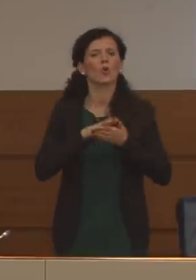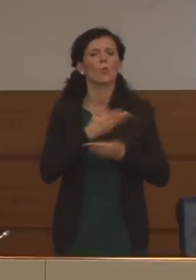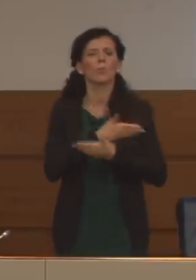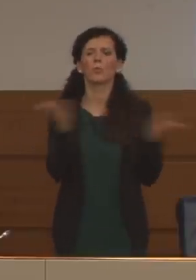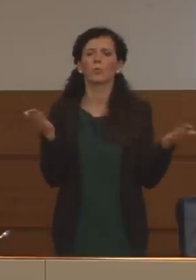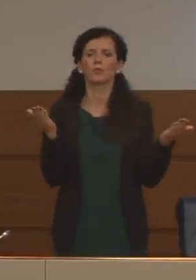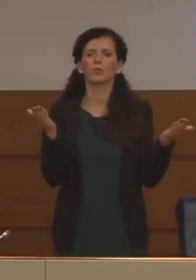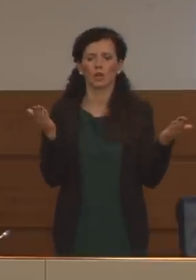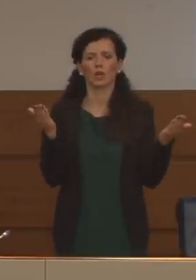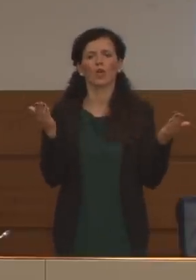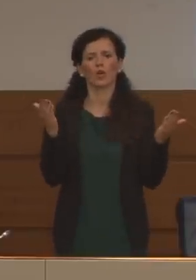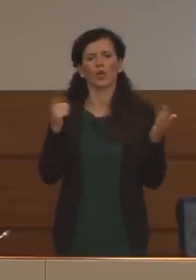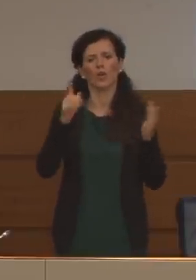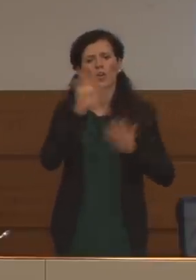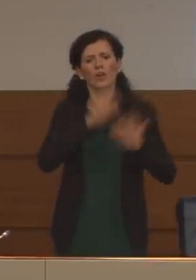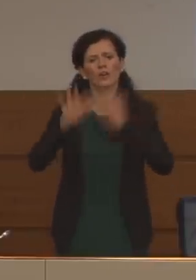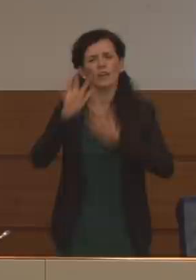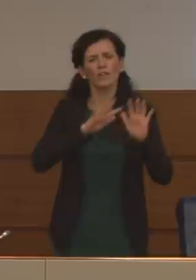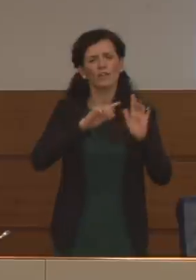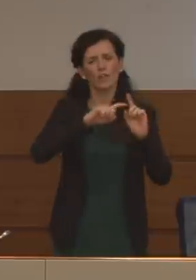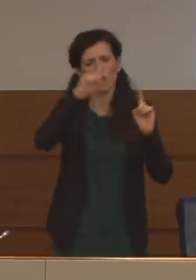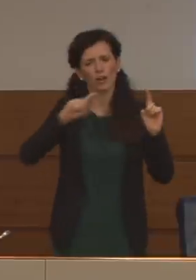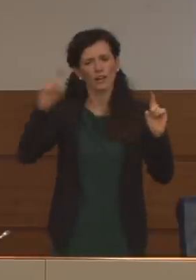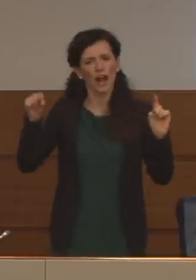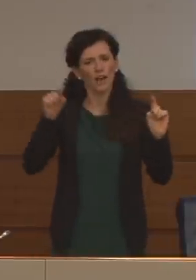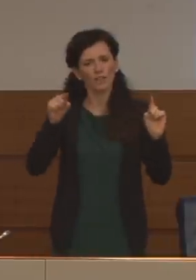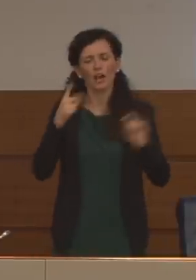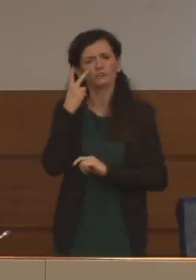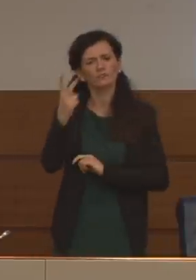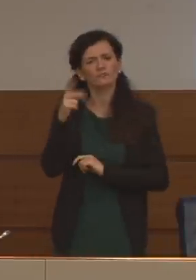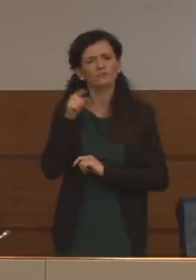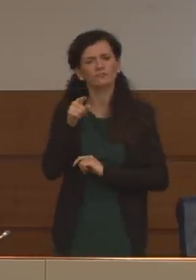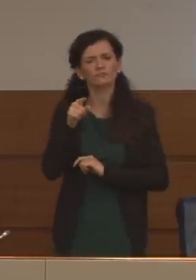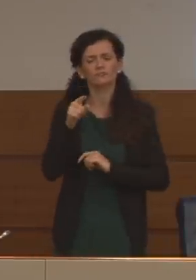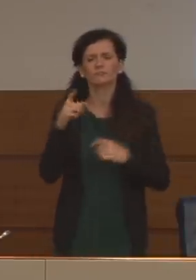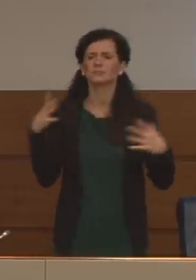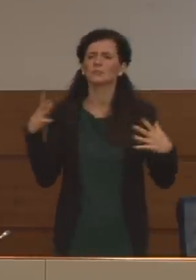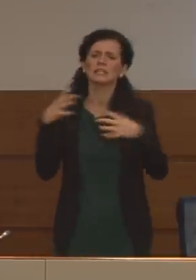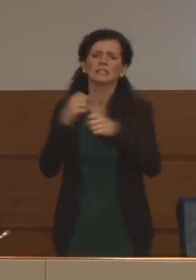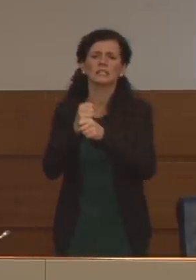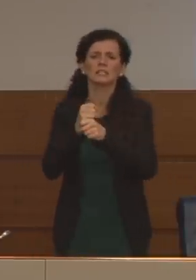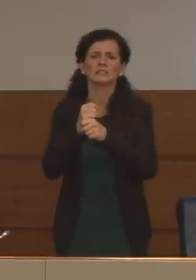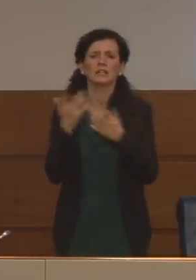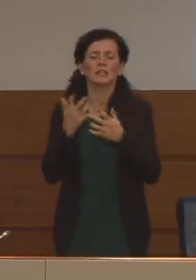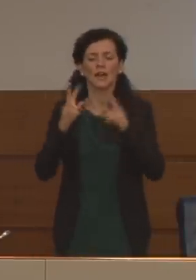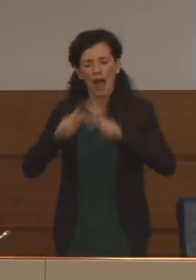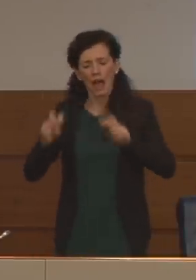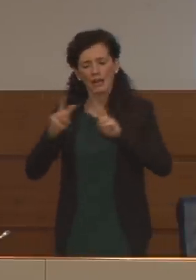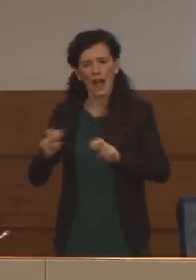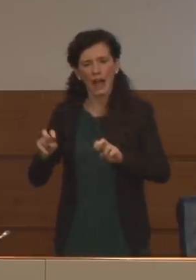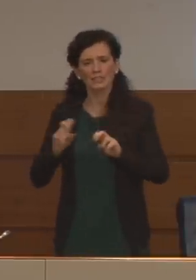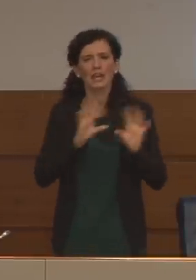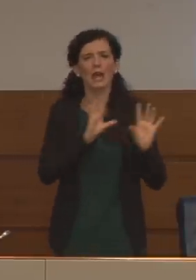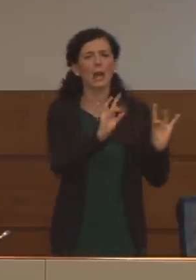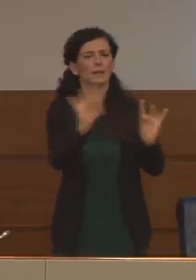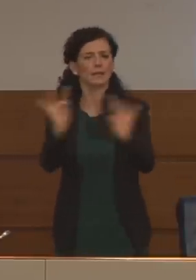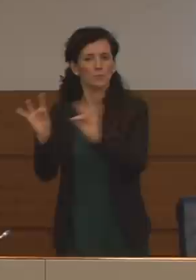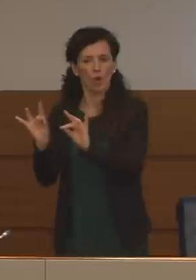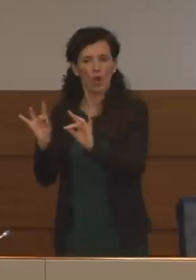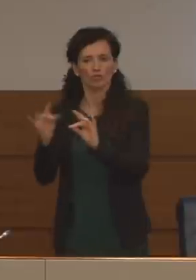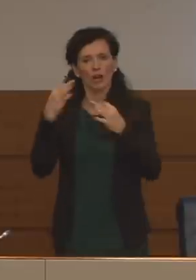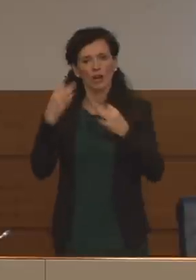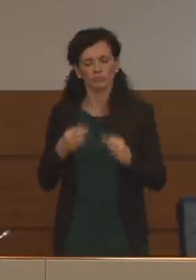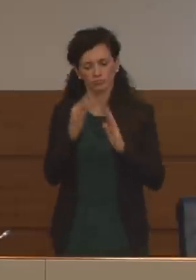un'infografica che sintetizza l'analisi epidemiologica dei dati raccolti,